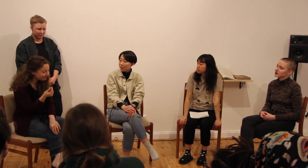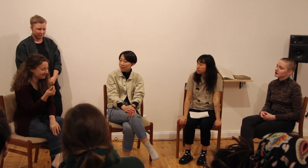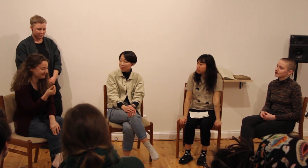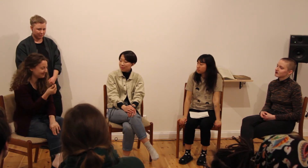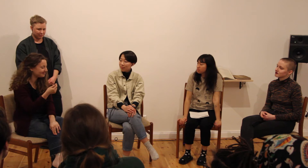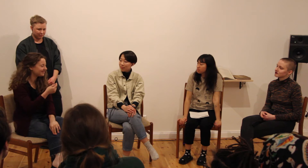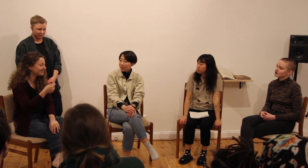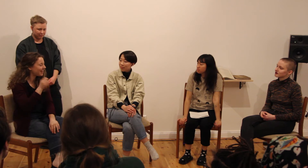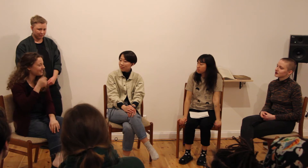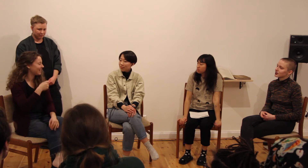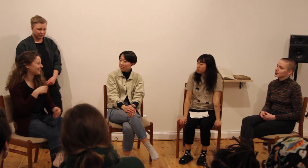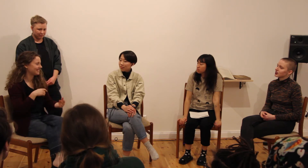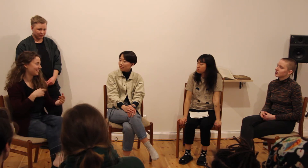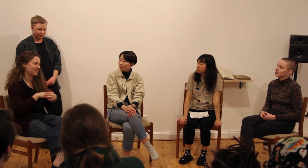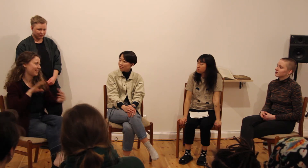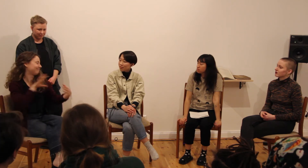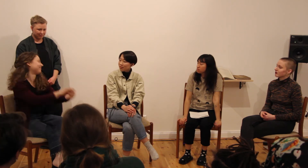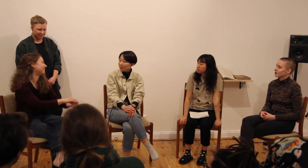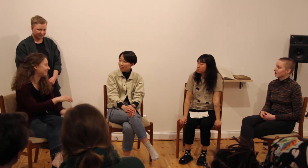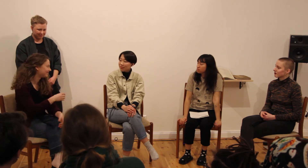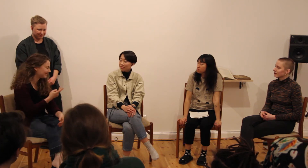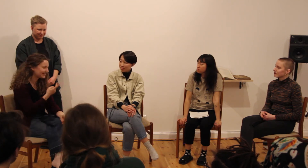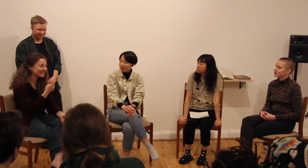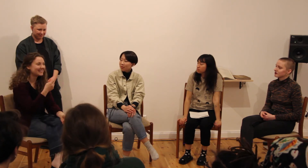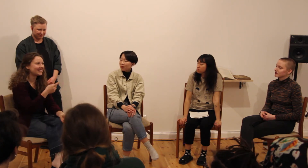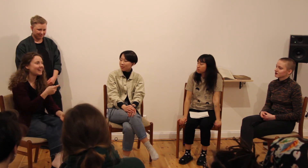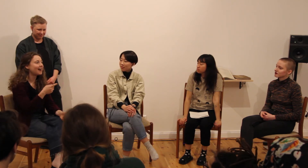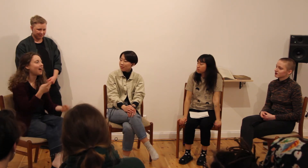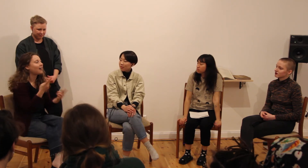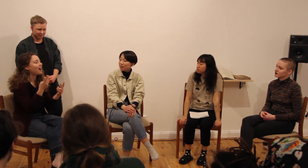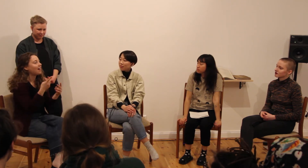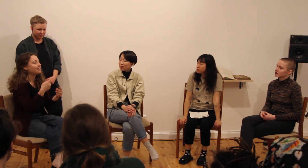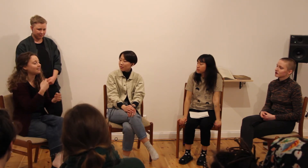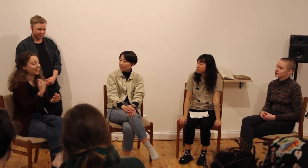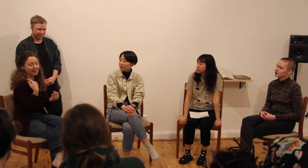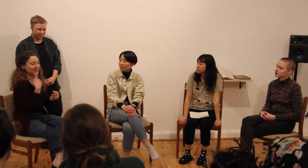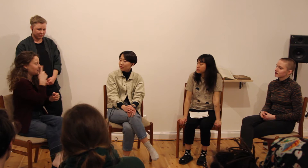Es gab Phasen, wo ich das Gefühl hatte, dass ich da anknüpfen kann, da es mir sehr ähnlich geht.